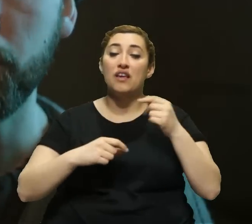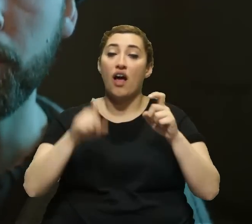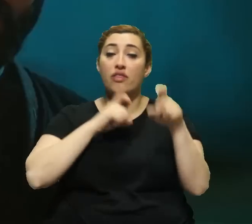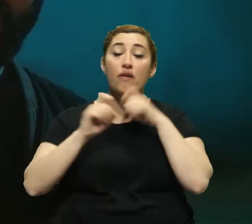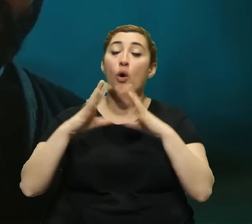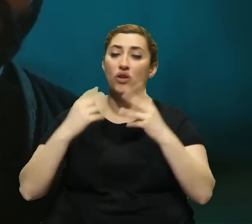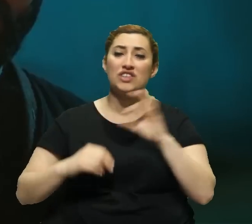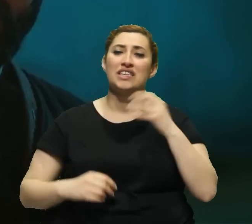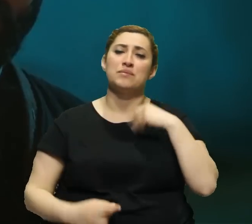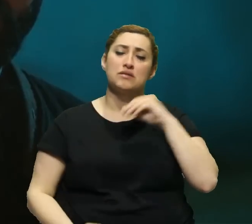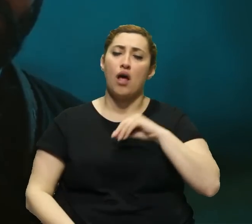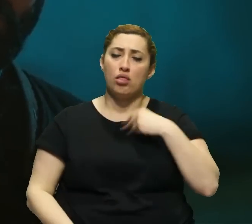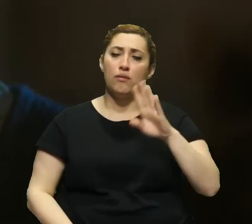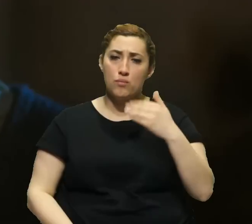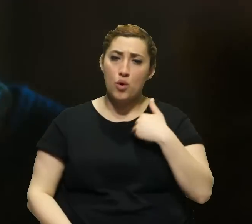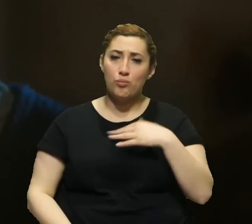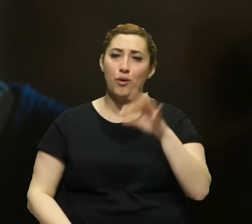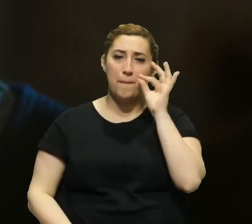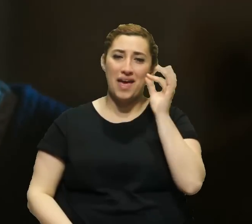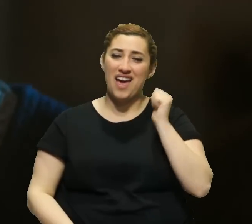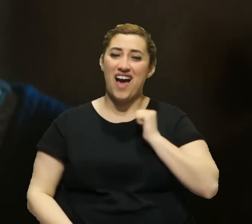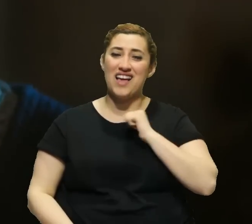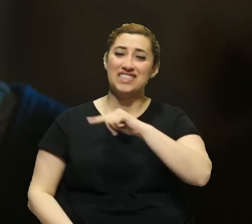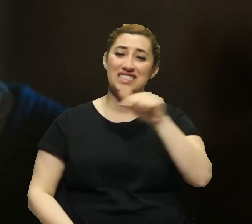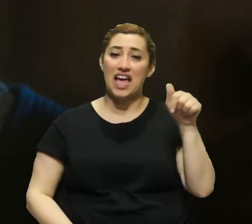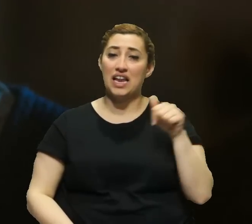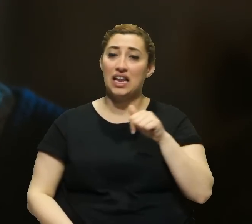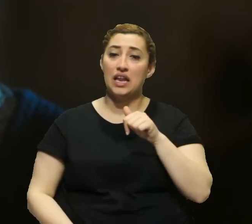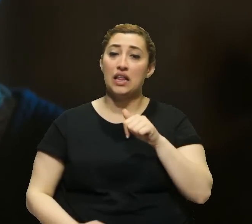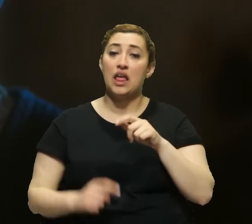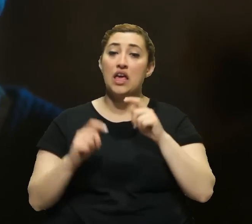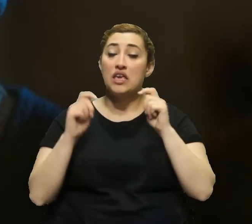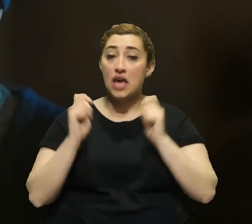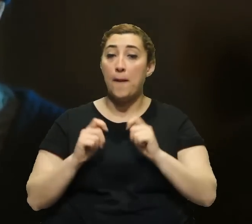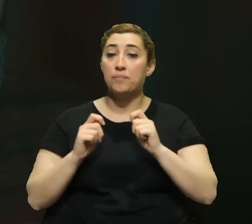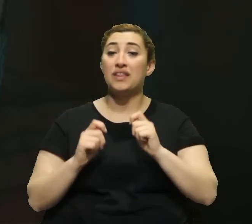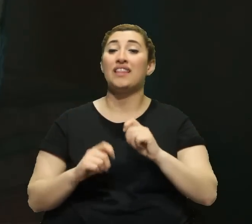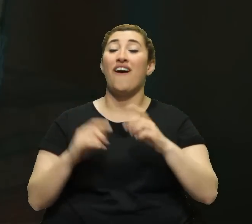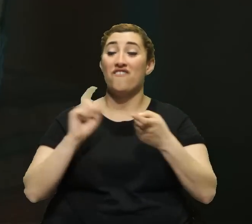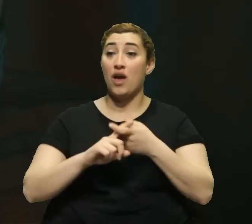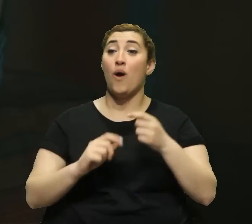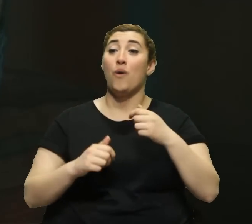Hiç sanmayız ki; Bey kolcularının bu usulünden haberdar ola... ...dahi onay vere.